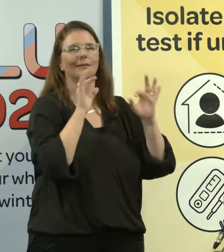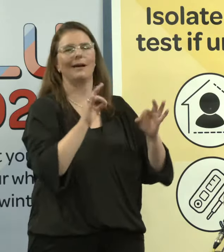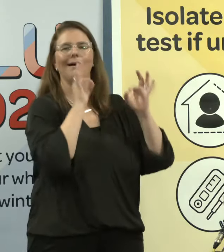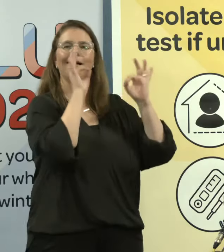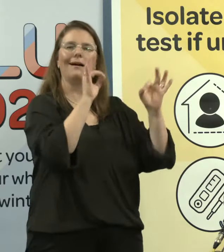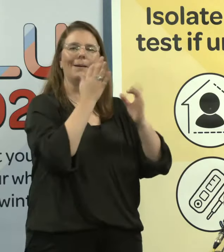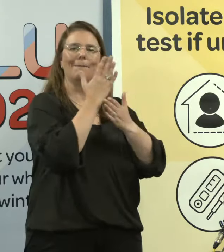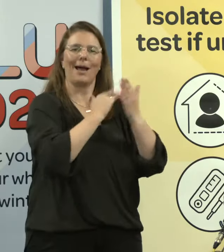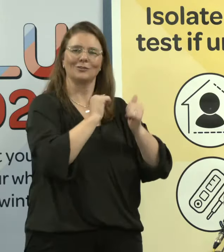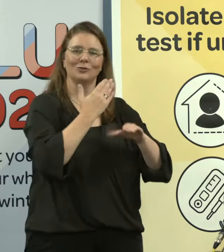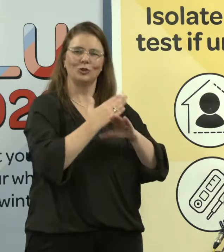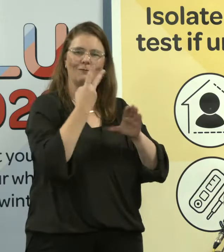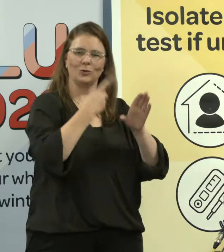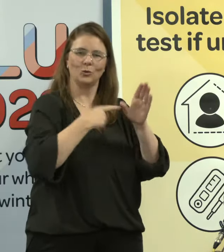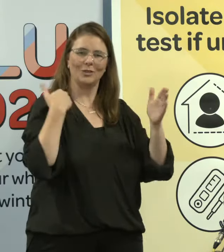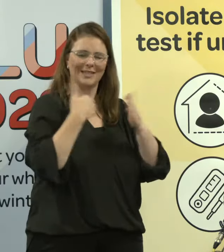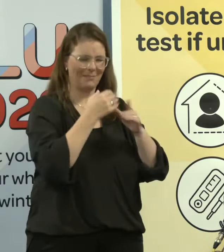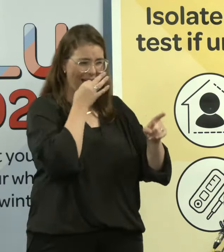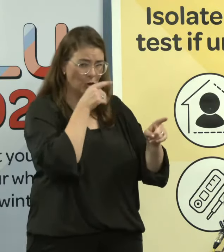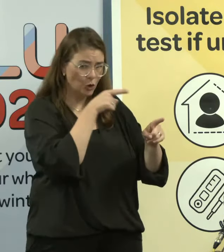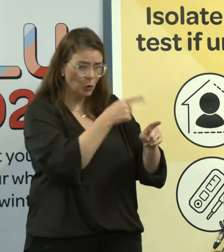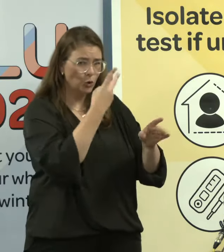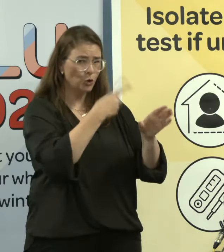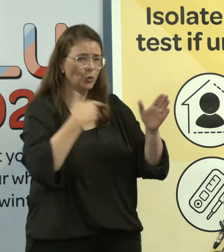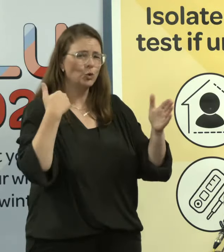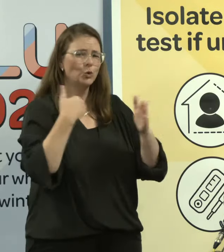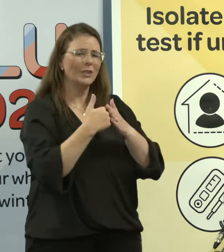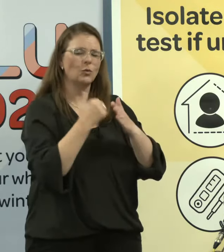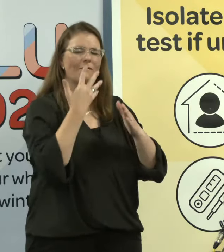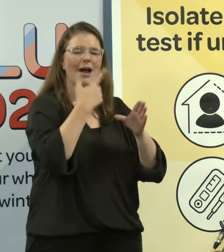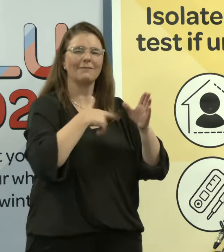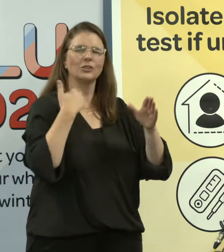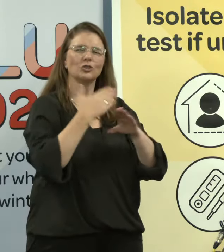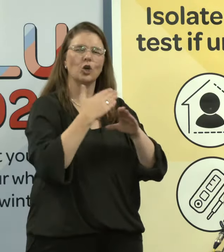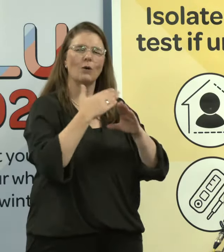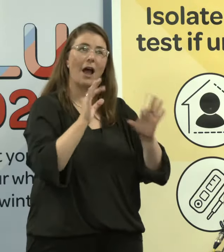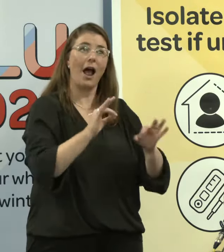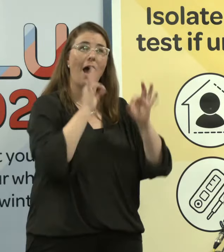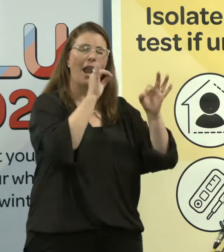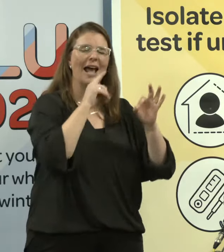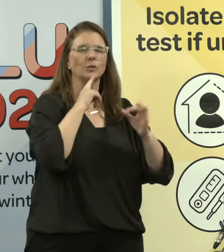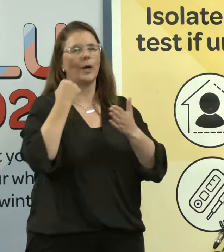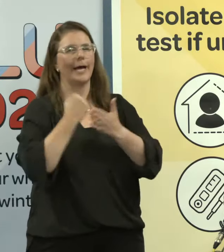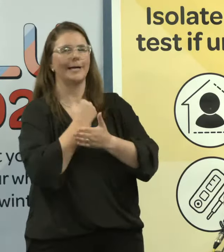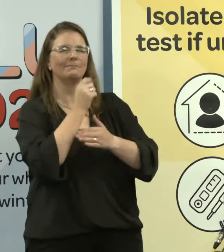Dr McElnay, inanahi ka patai atu matou ki a Dr Bloomfield mo